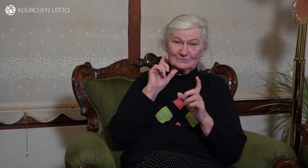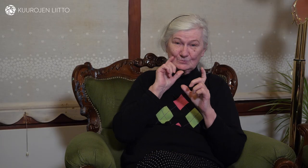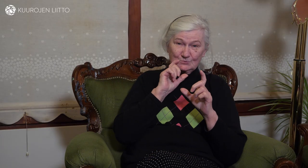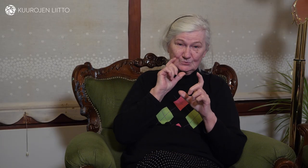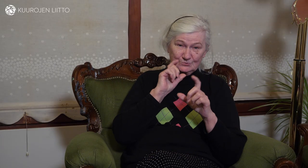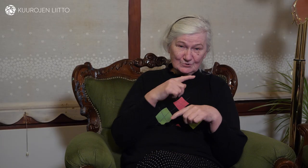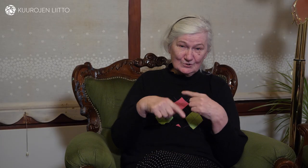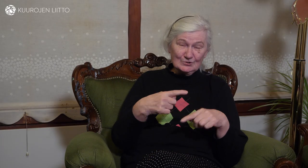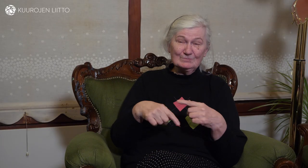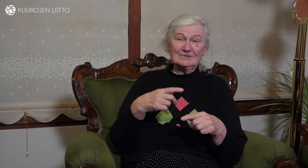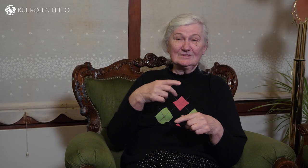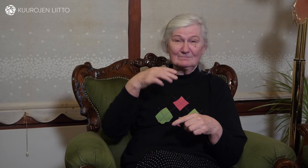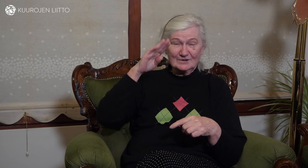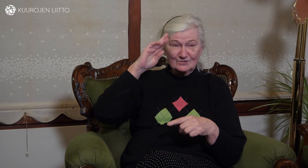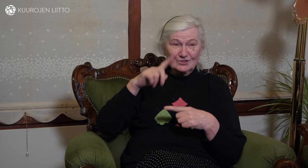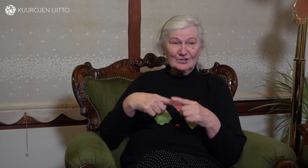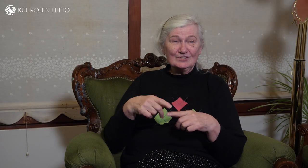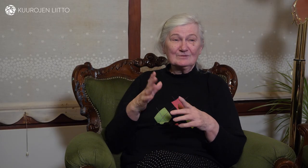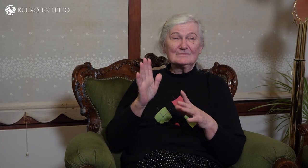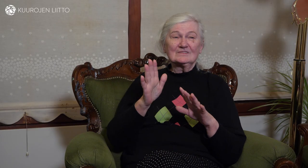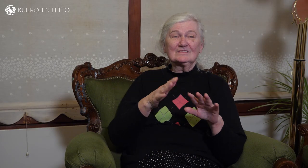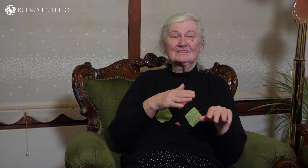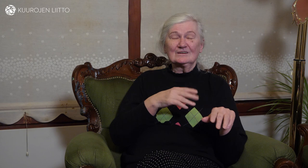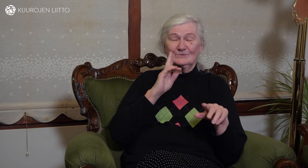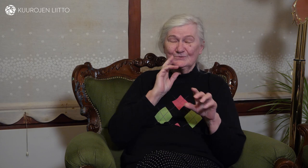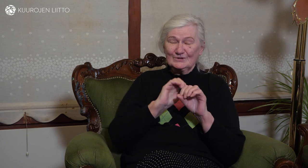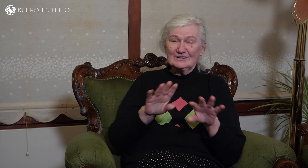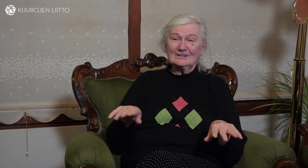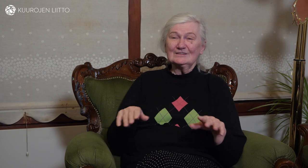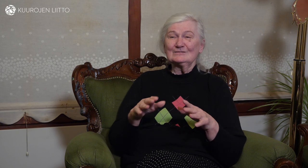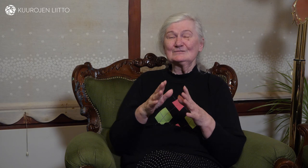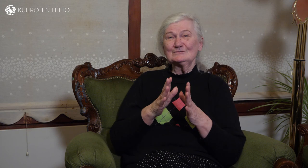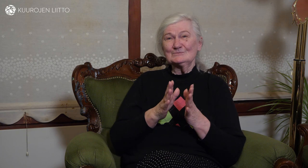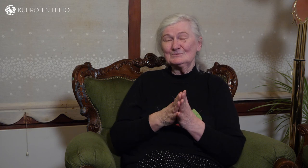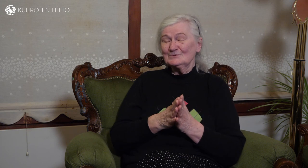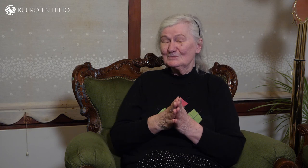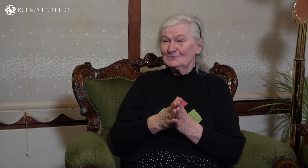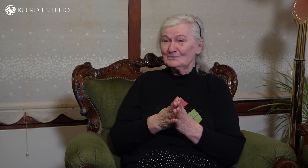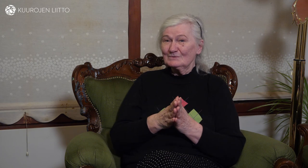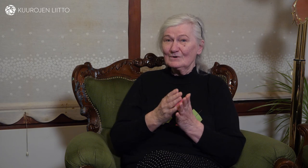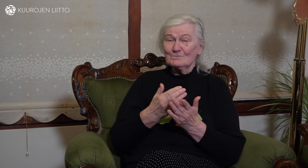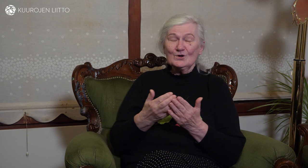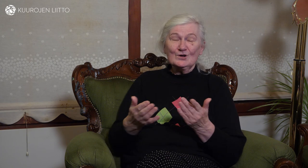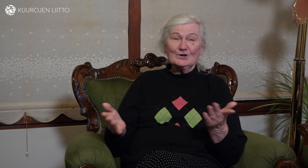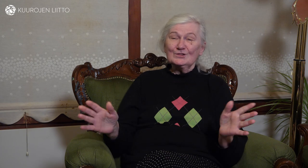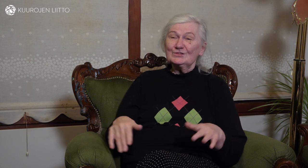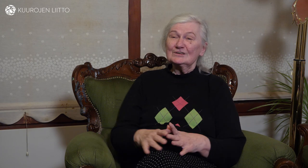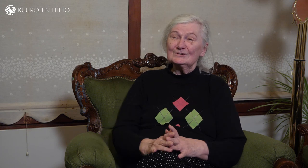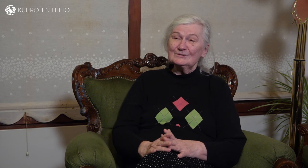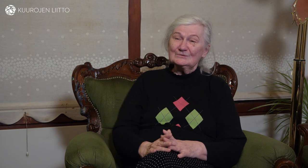Yhdistystoimintaa, partiotoimintaa, Kuurojen Lähetyksen toimintaa.. Ja vaikka mitä.